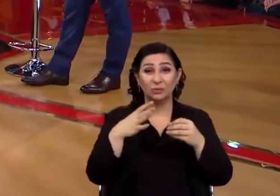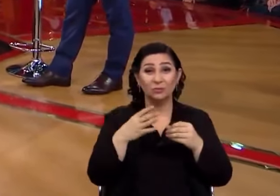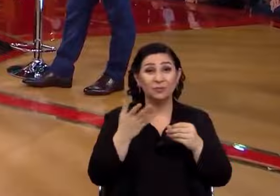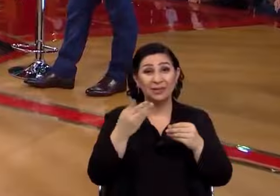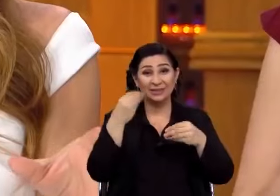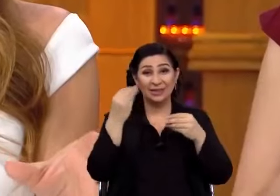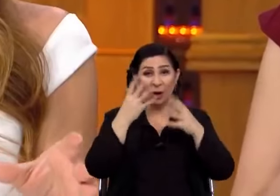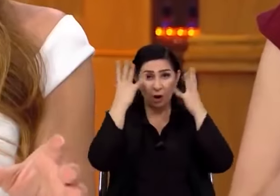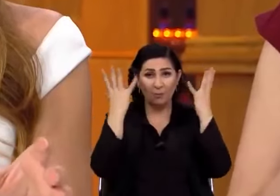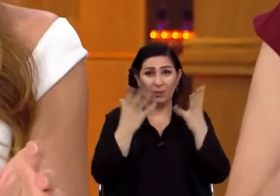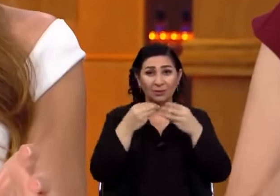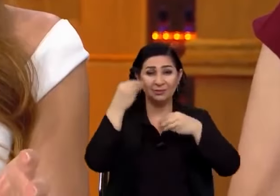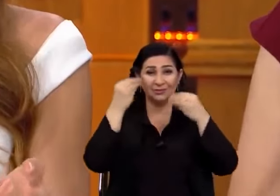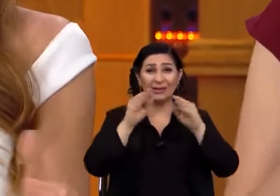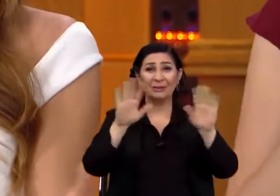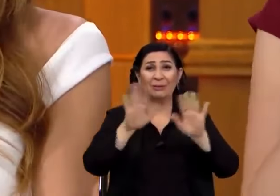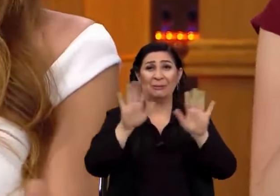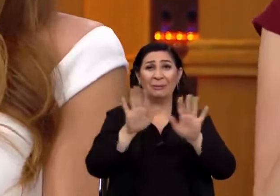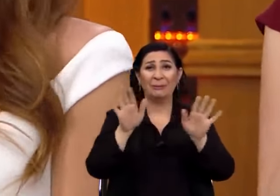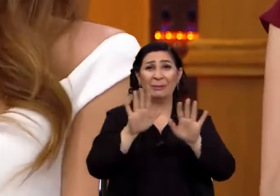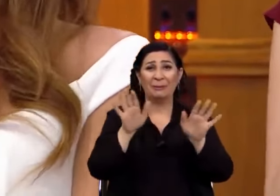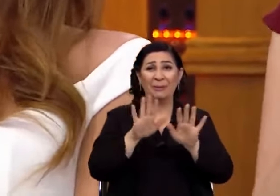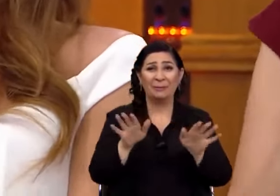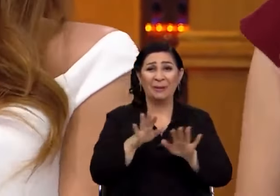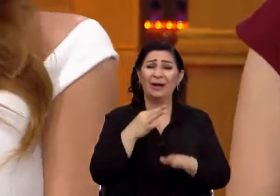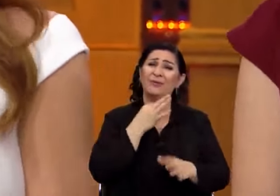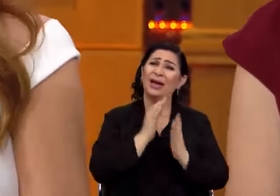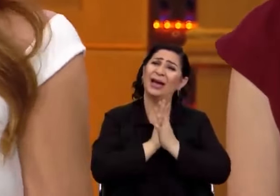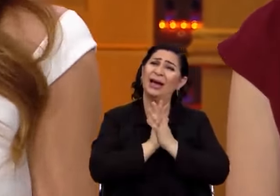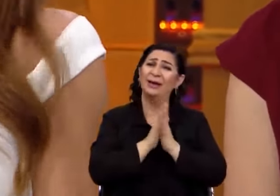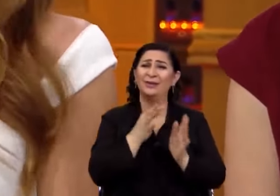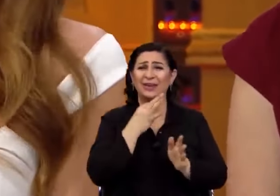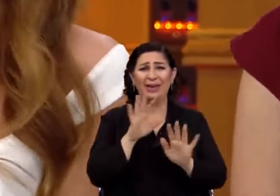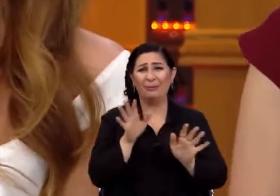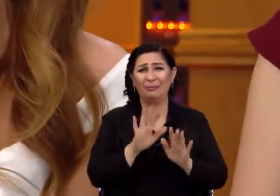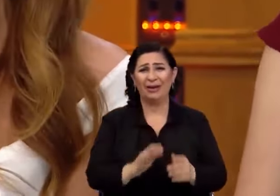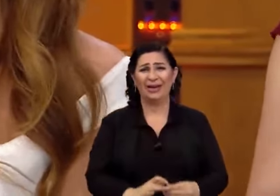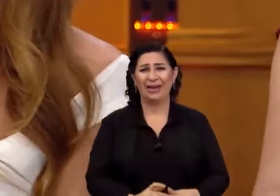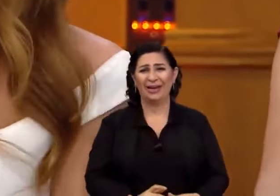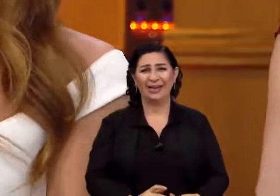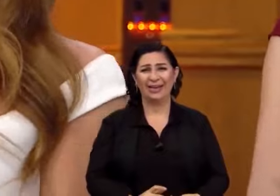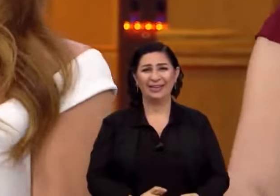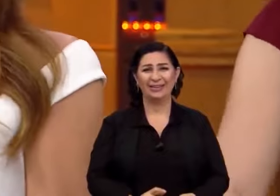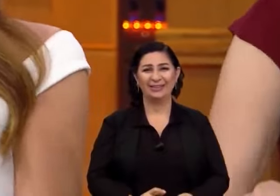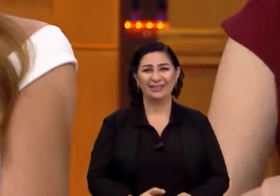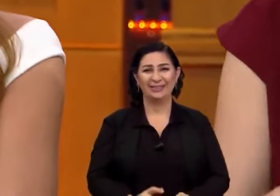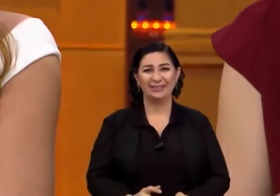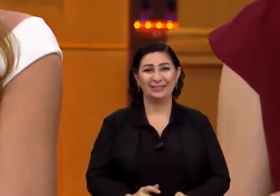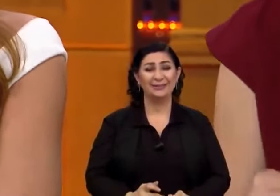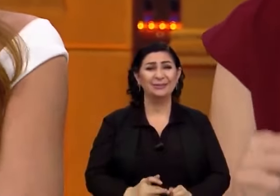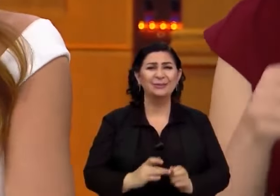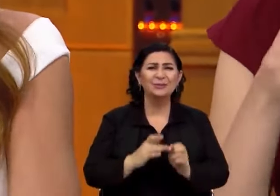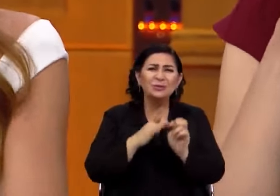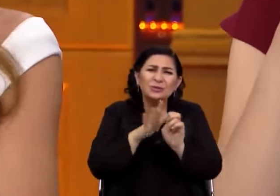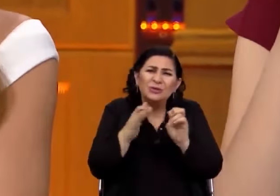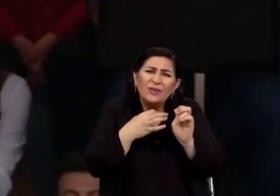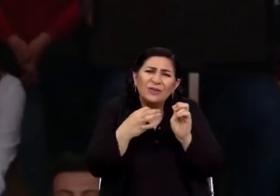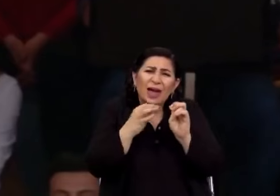makyajın yapma lütfen yapma lütfen y hiç lütfen lütfen Sakın ha yapma ama